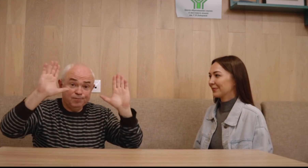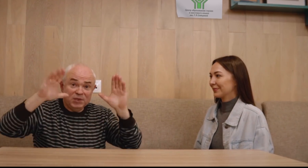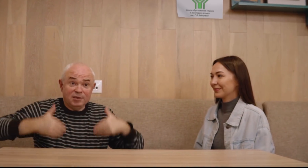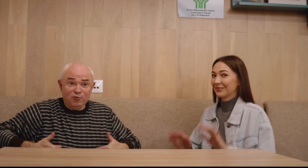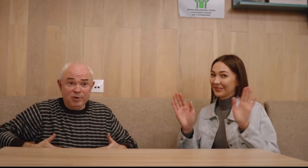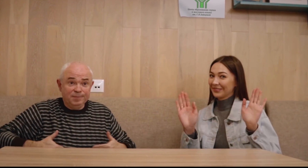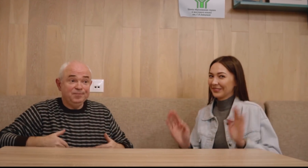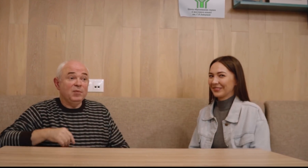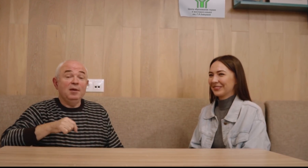Здравствуйте!